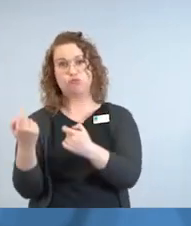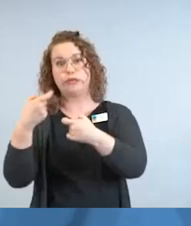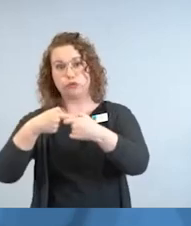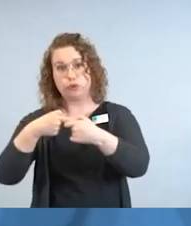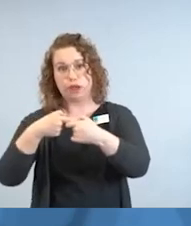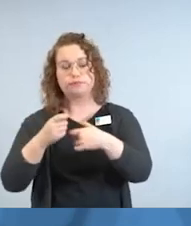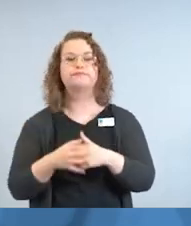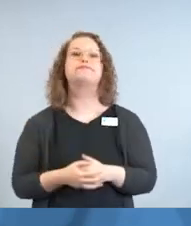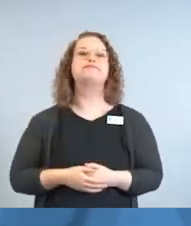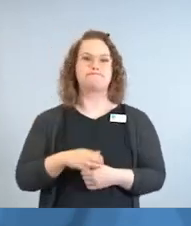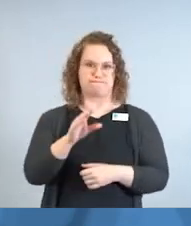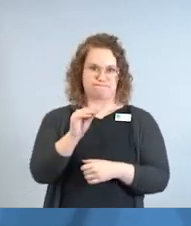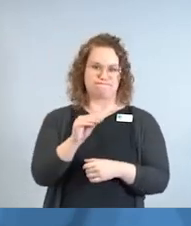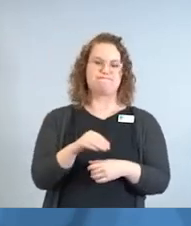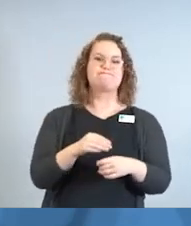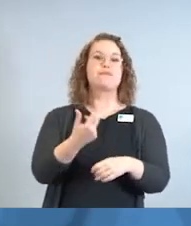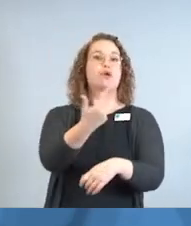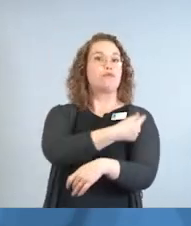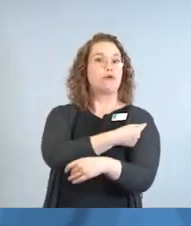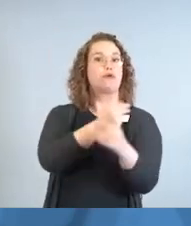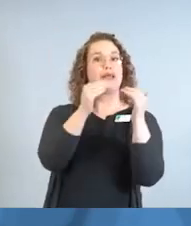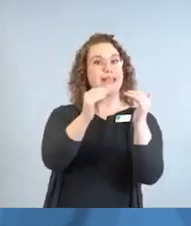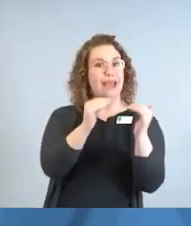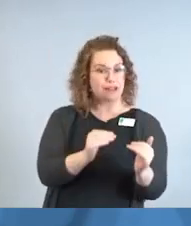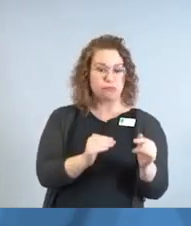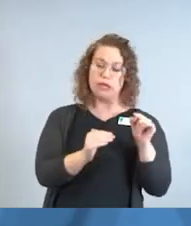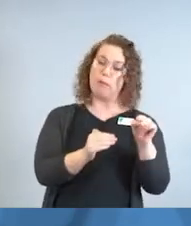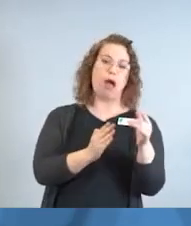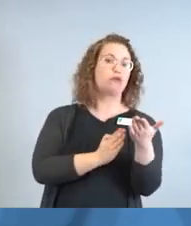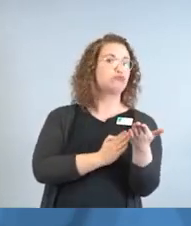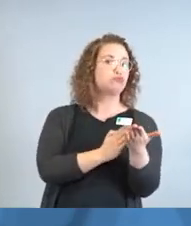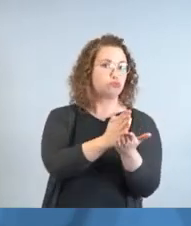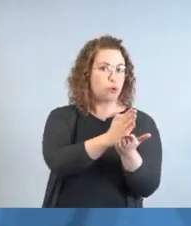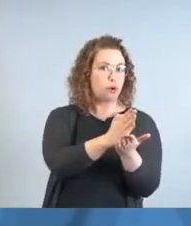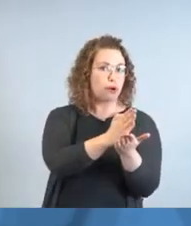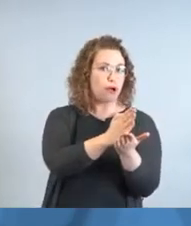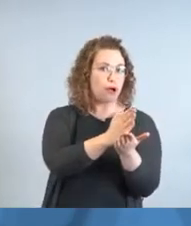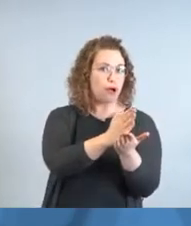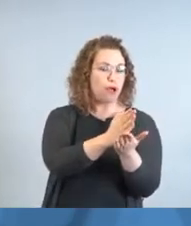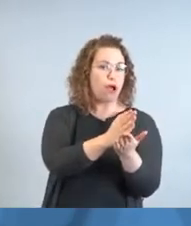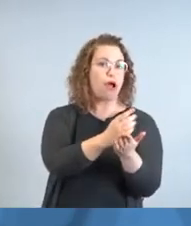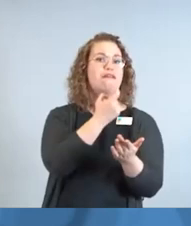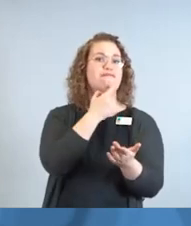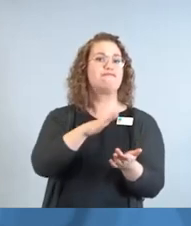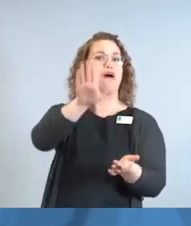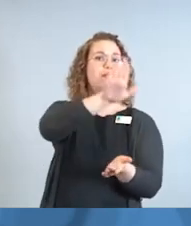Rokotusjäjrestys nousee suoraan valtakunnallisesta rokotusstrategiastamme, missä olemme päättäneet,